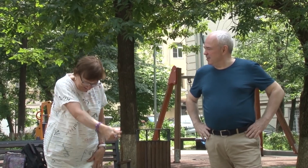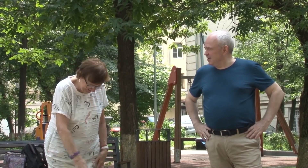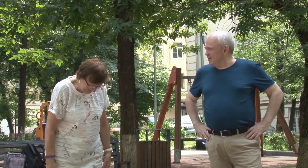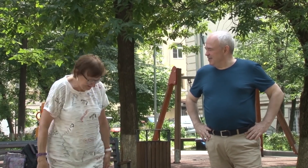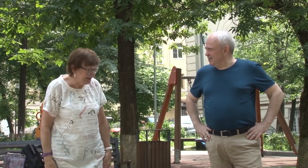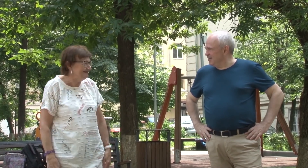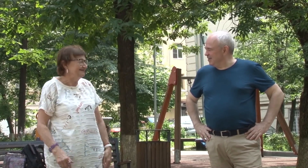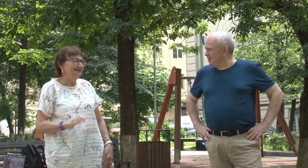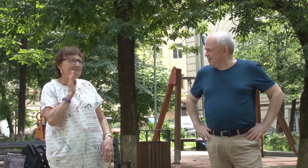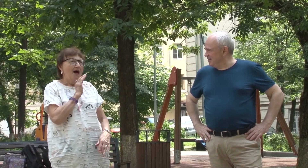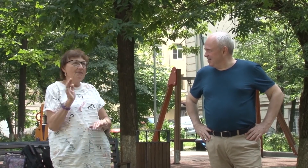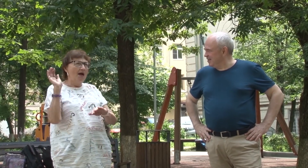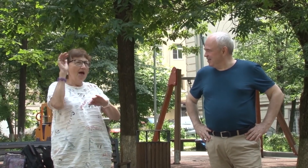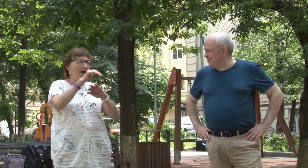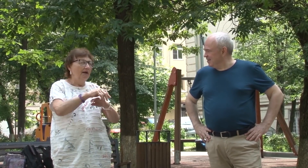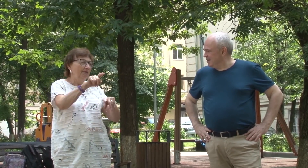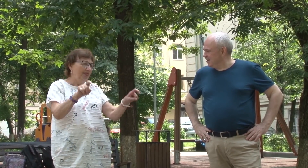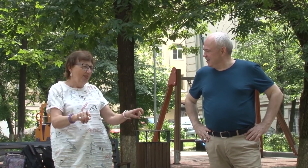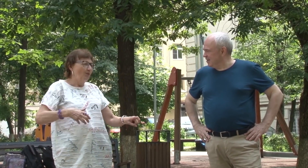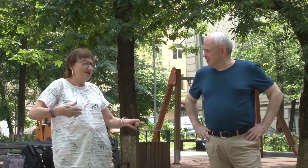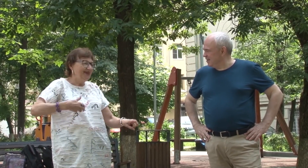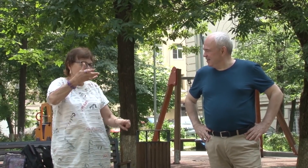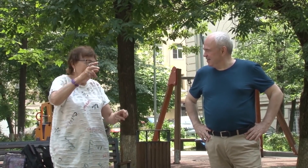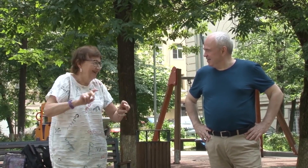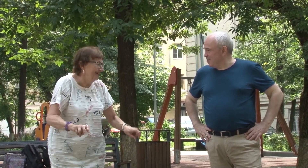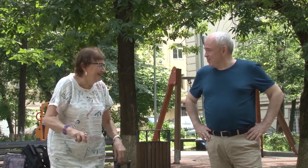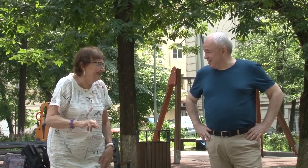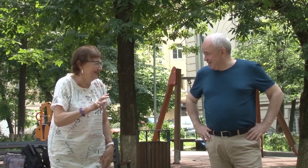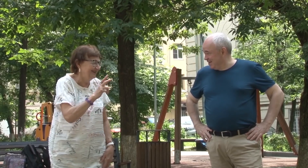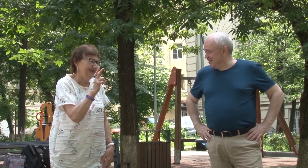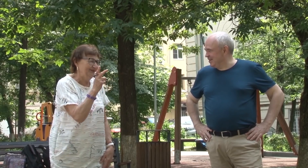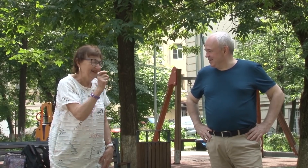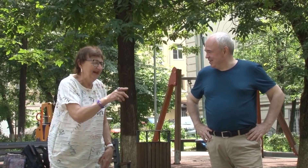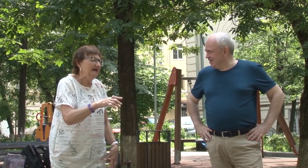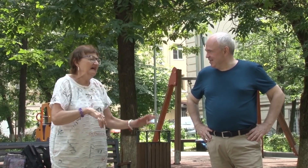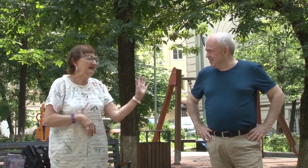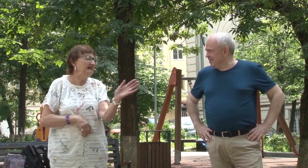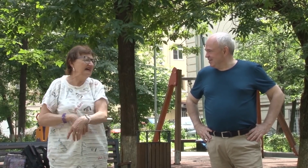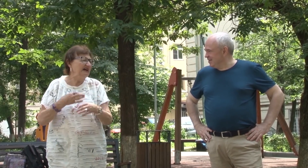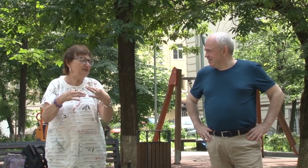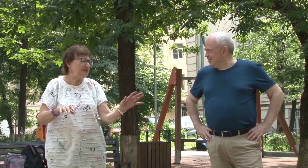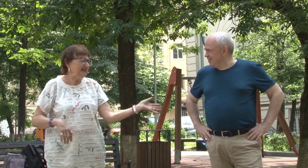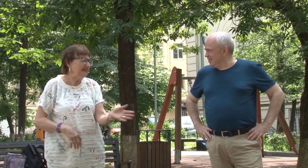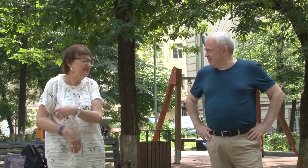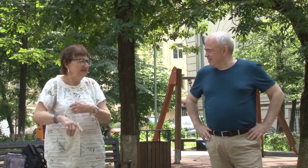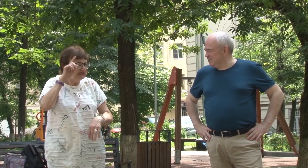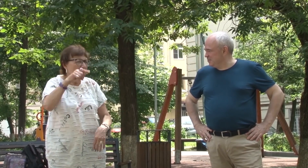Мама раз целый день просидела в «обезьяннике», потом дала три рубля, и ее отпустили.